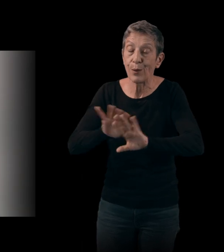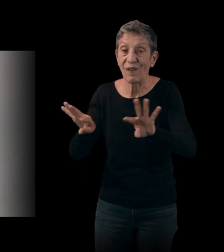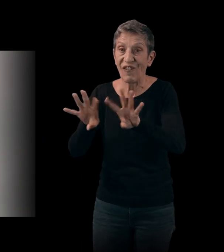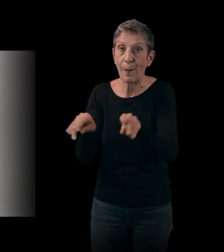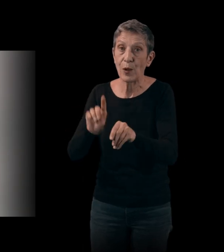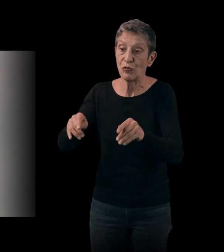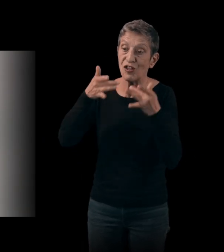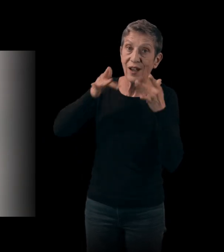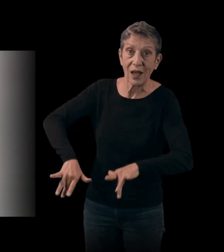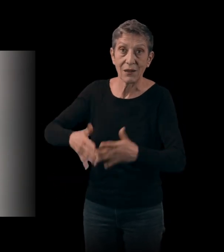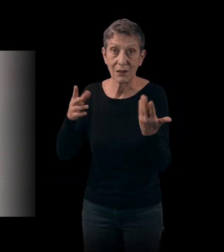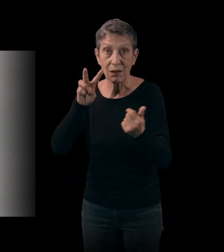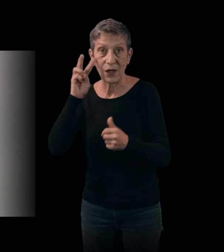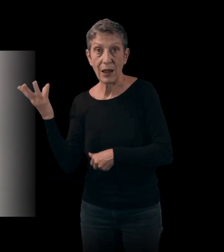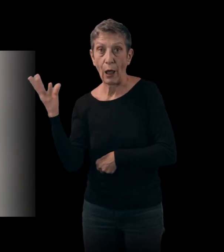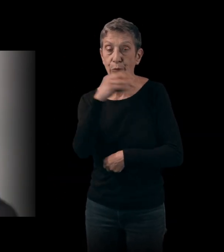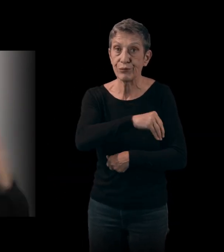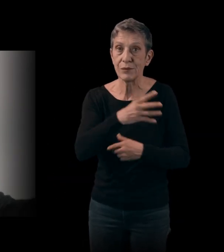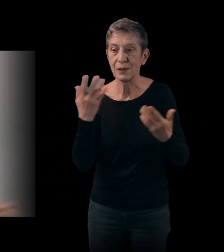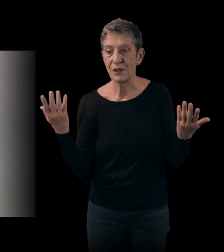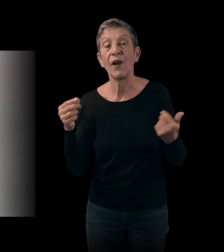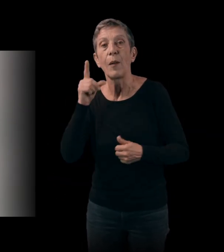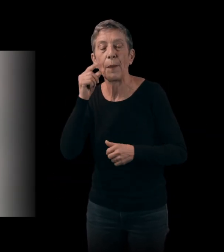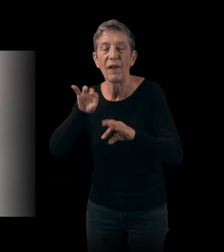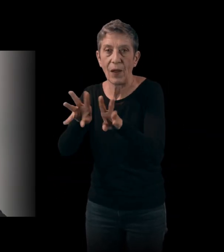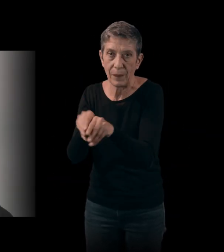doit quitter le Vietnam, du côté de mon père et puis mes